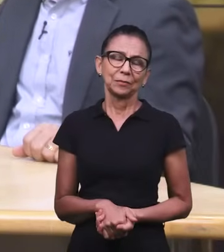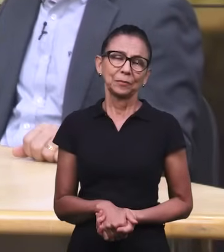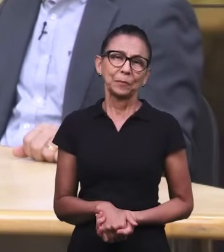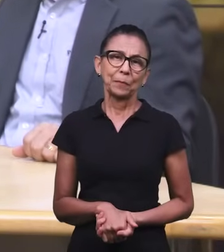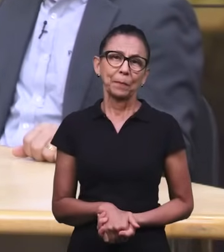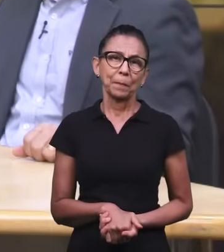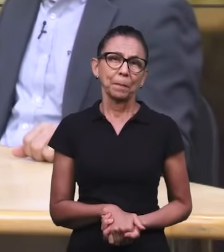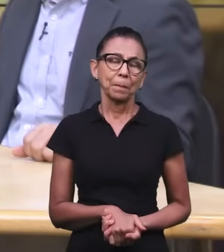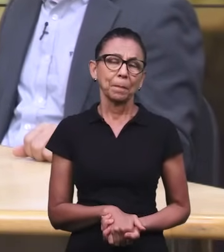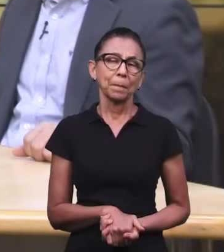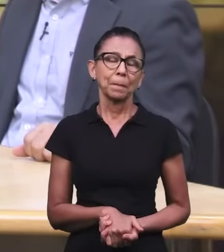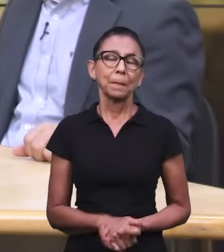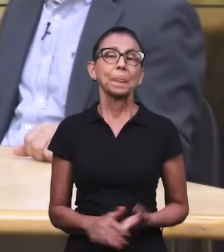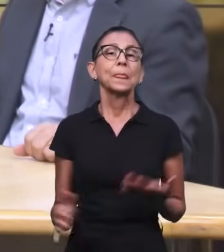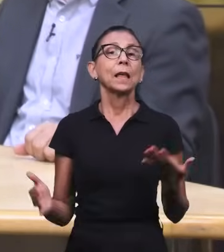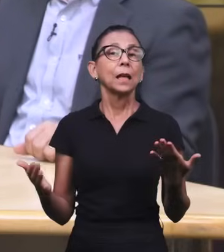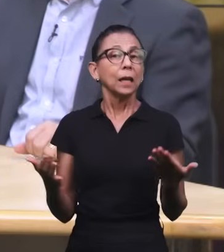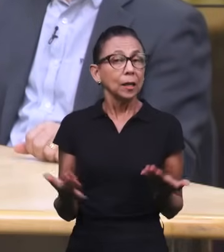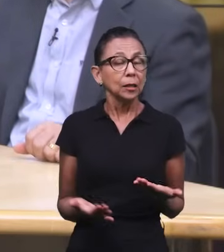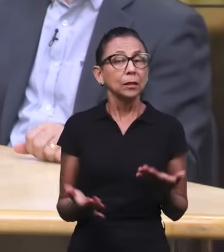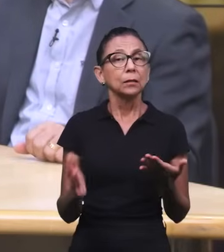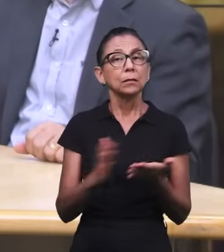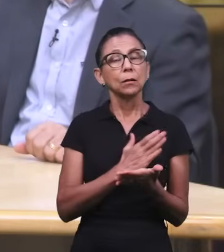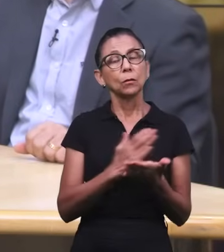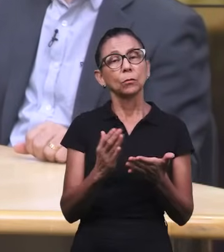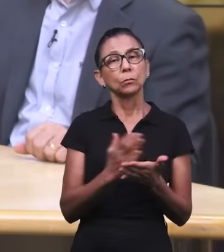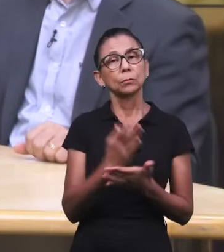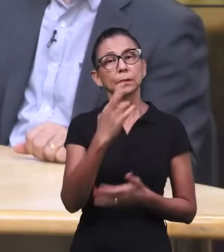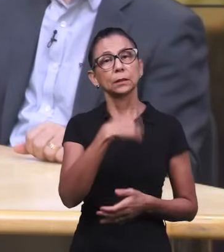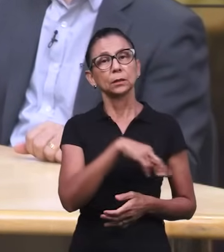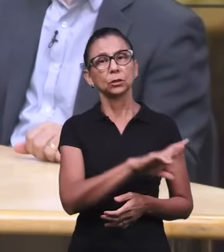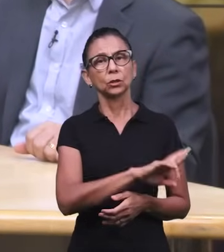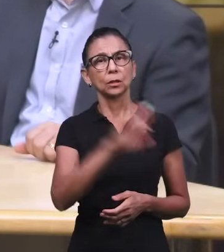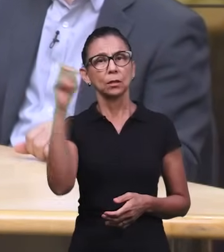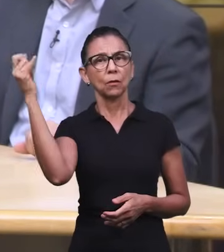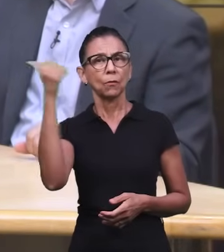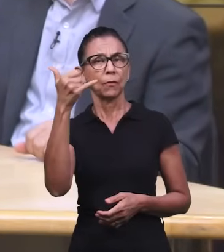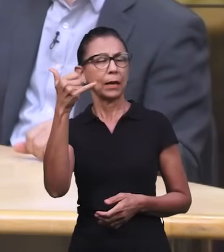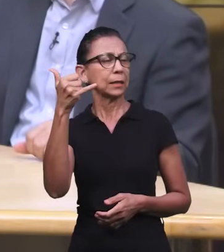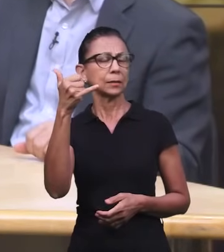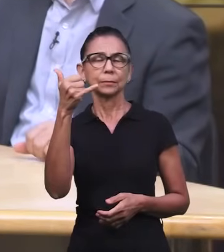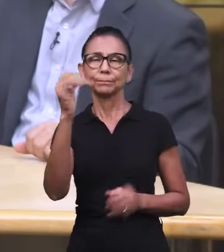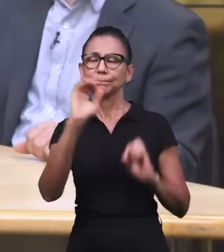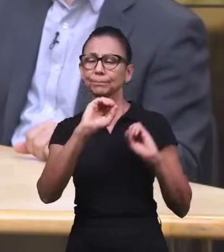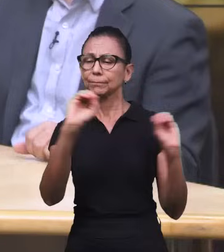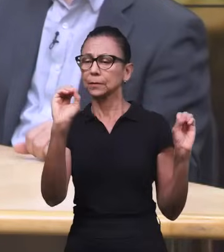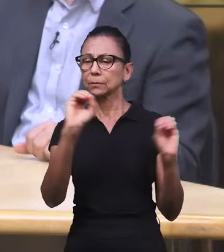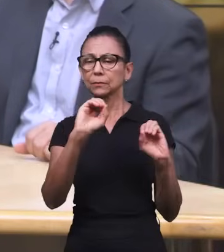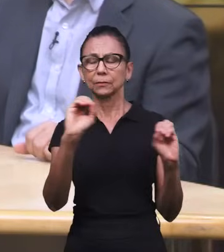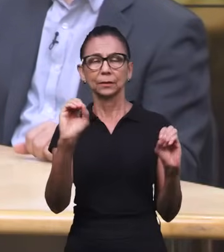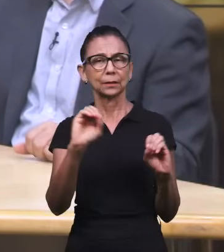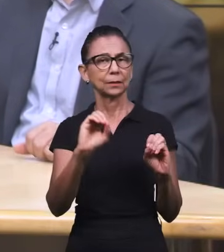lugares não se ouve mais a palavra de Deus e isso é Profético para hoje é o que acontecia com Samuel